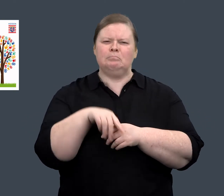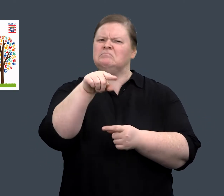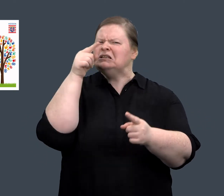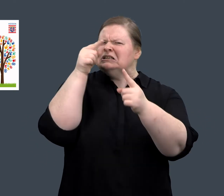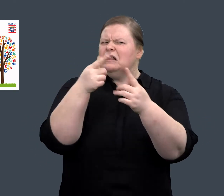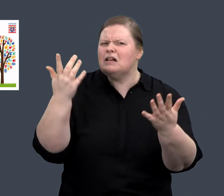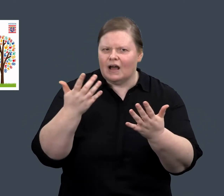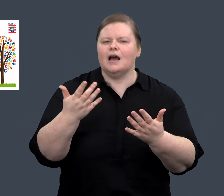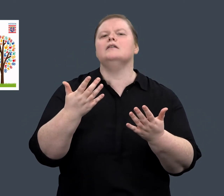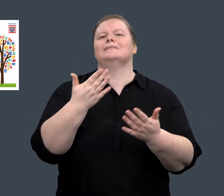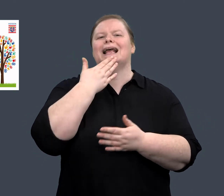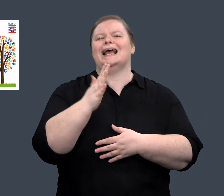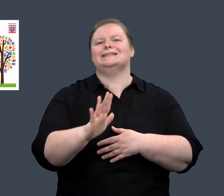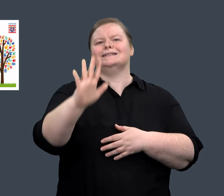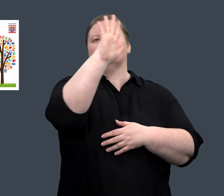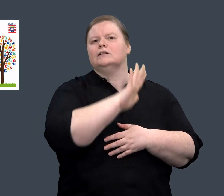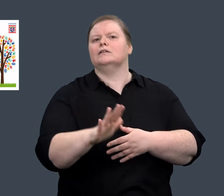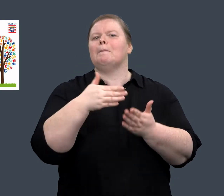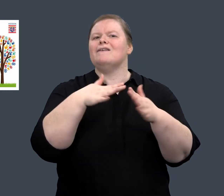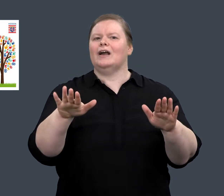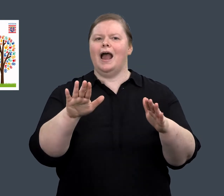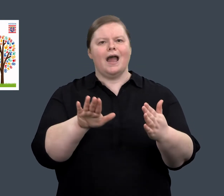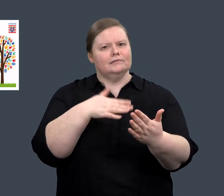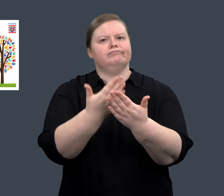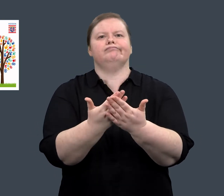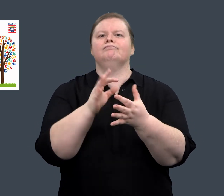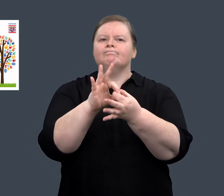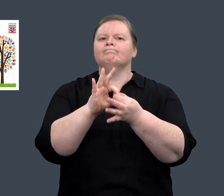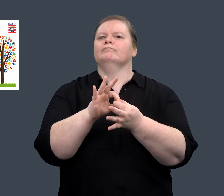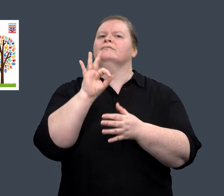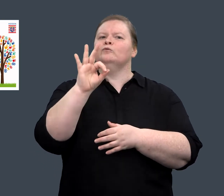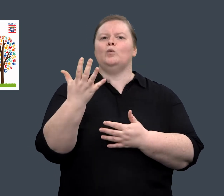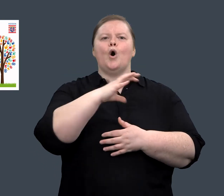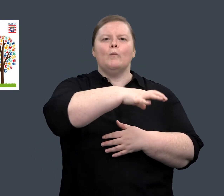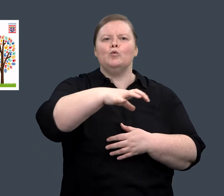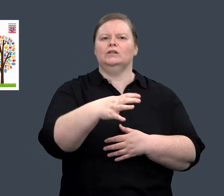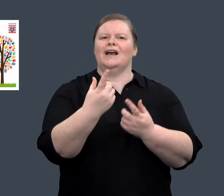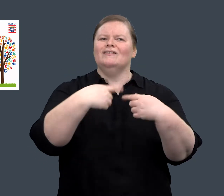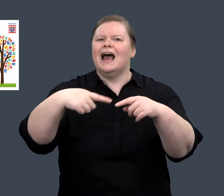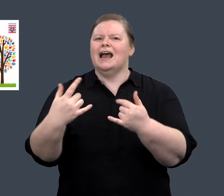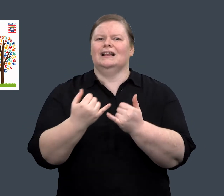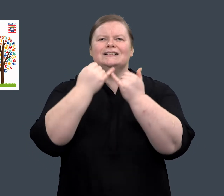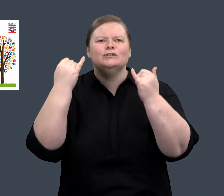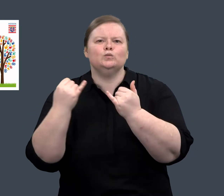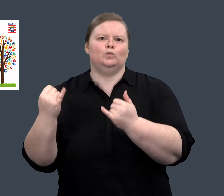Es wird der Beratung von Kommunen, Vereinen und Institutionen